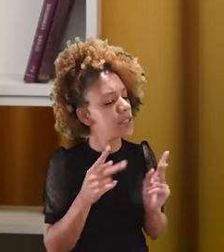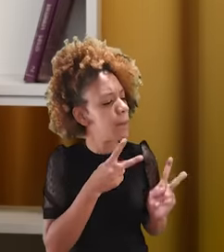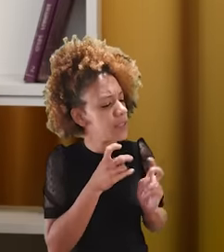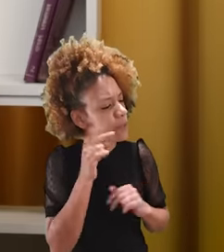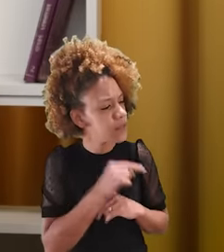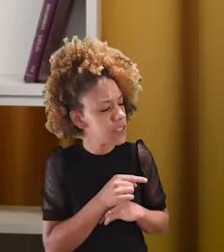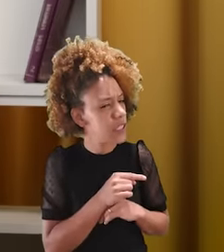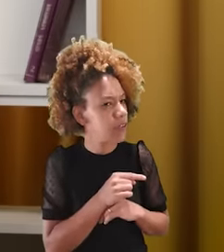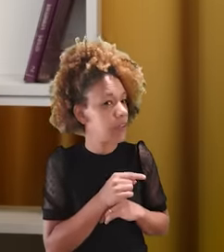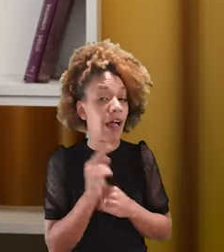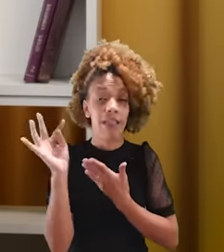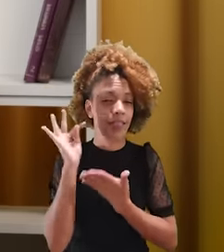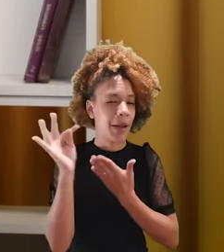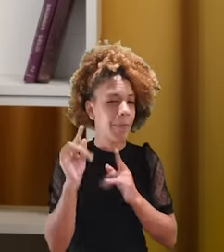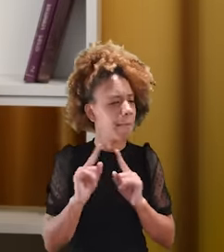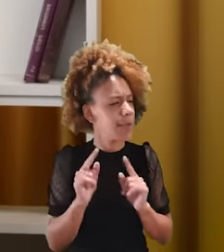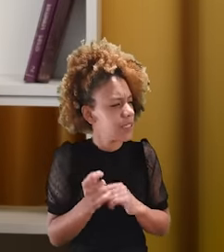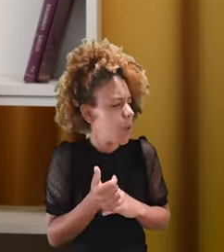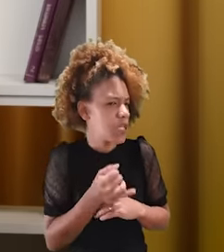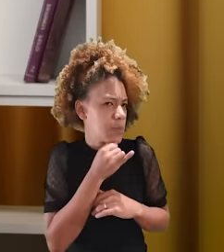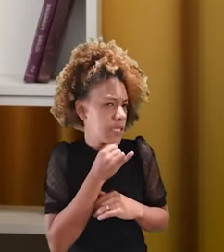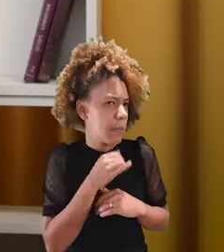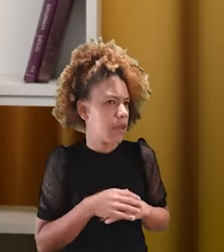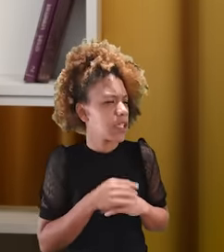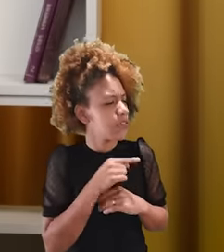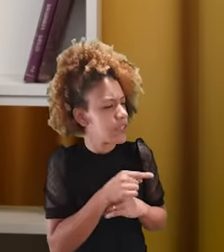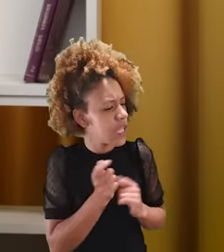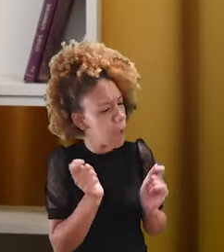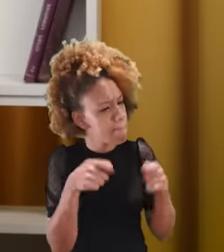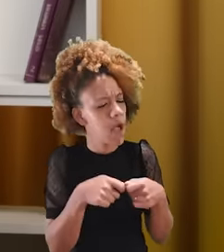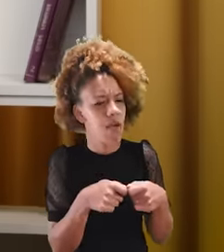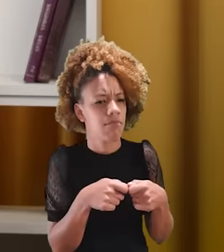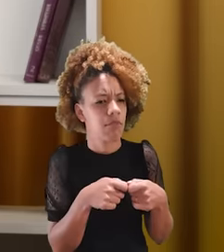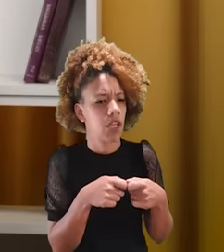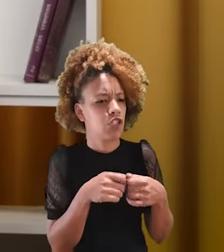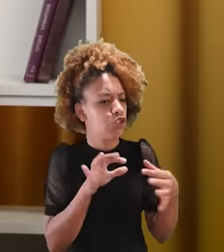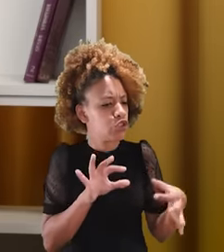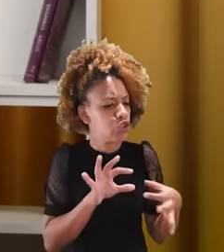que pô parece terapia mas é quase como você é a capaz de o unir esses dois mundos que tem muito